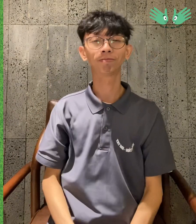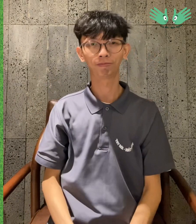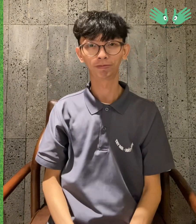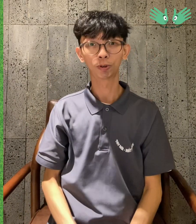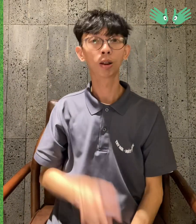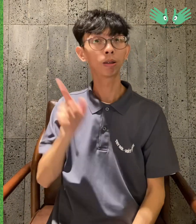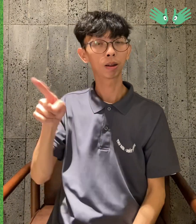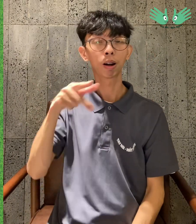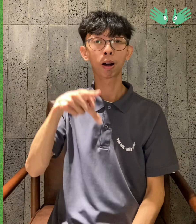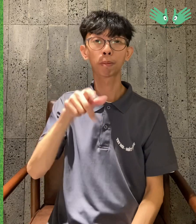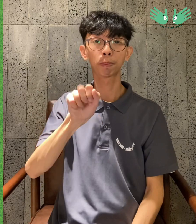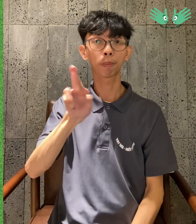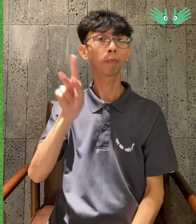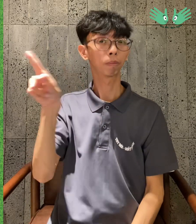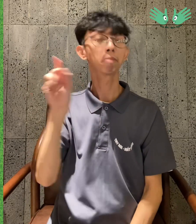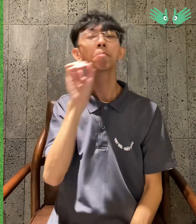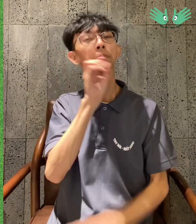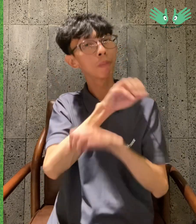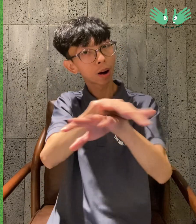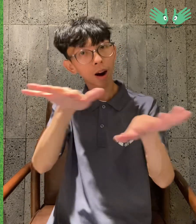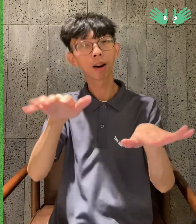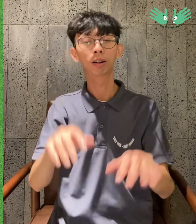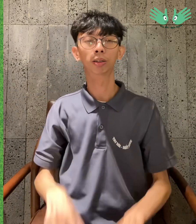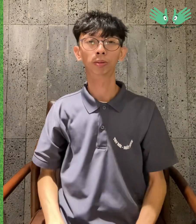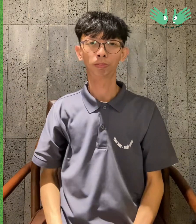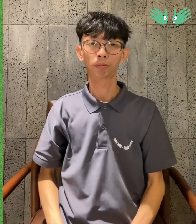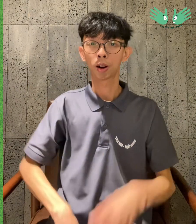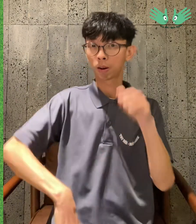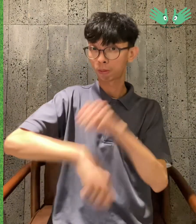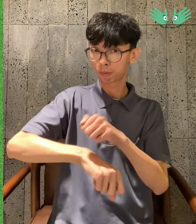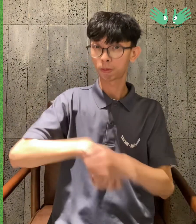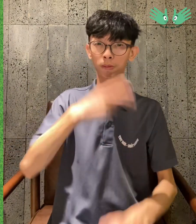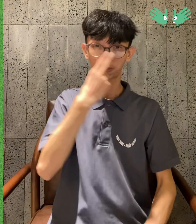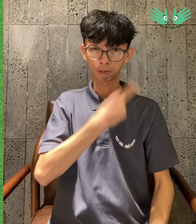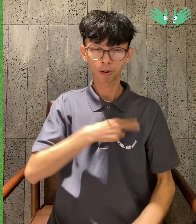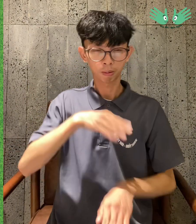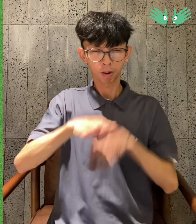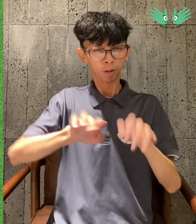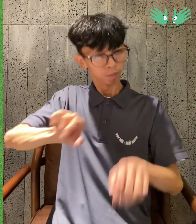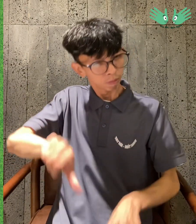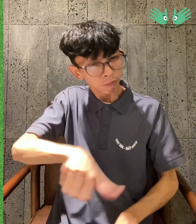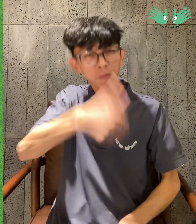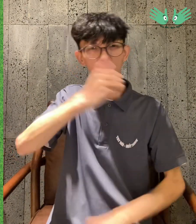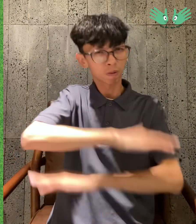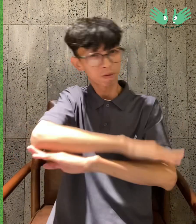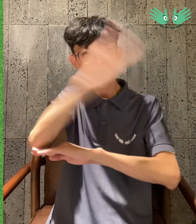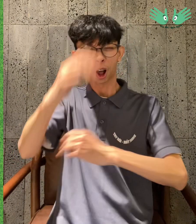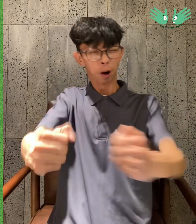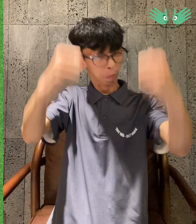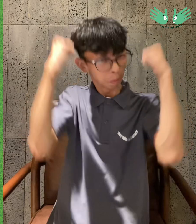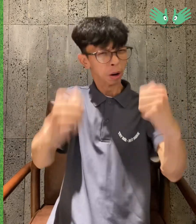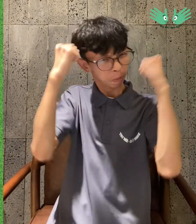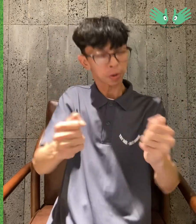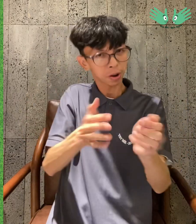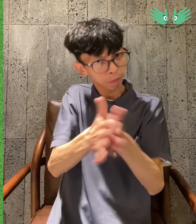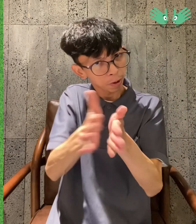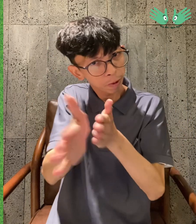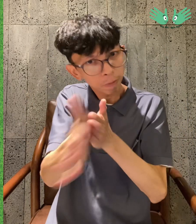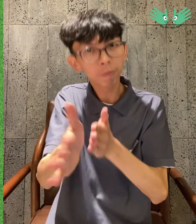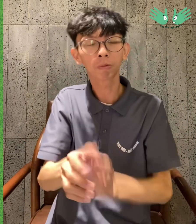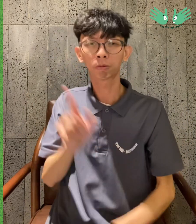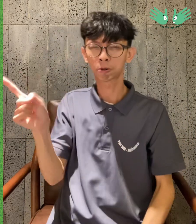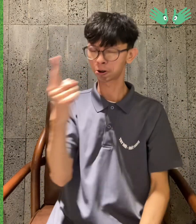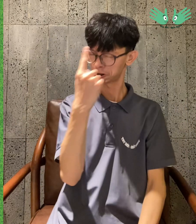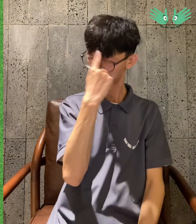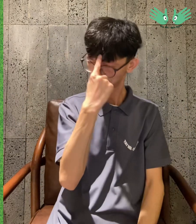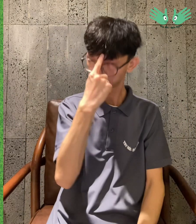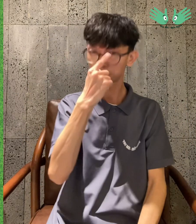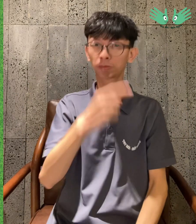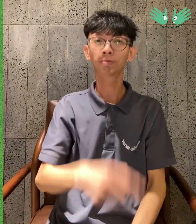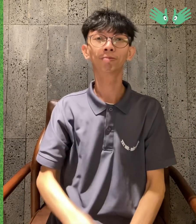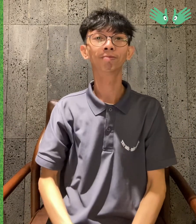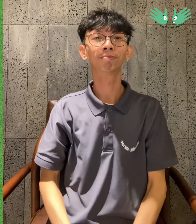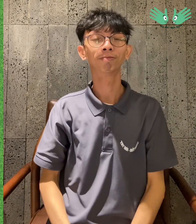Park tin tưởng bóng đá Việt Nam càng phát triển, gặt nhiều thành công hơn các năm trước.